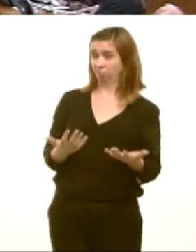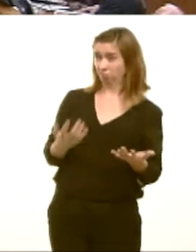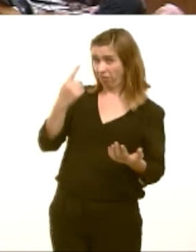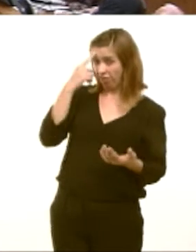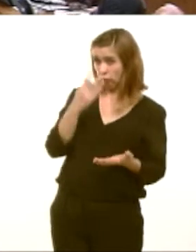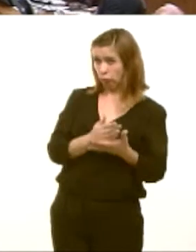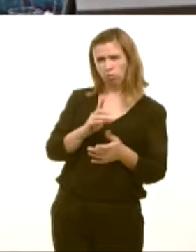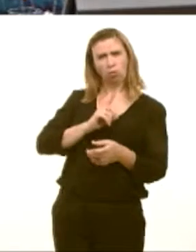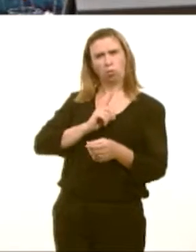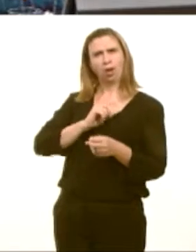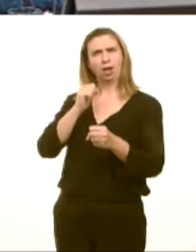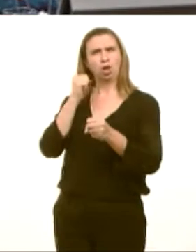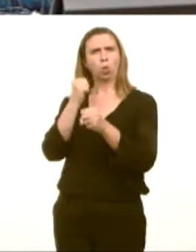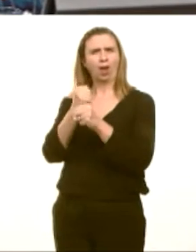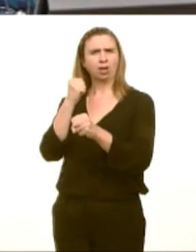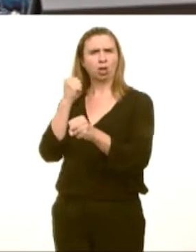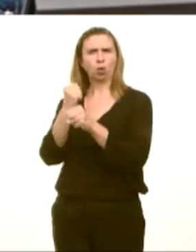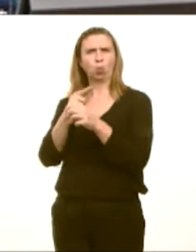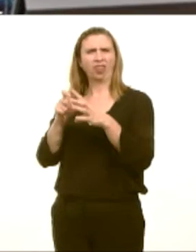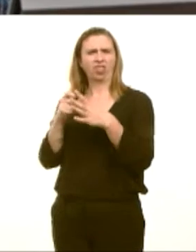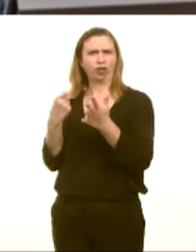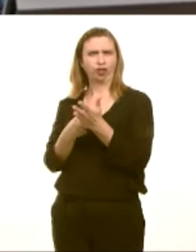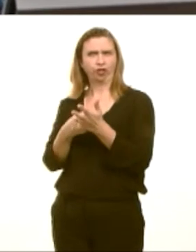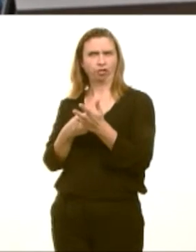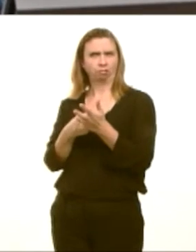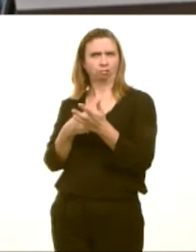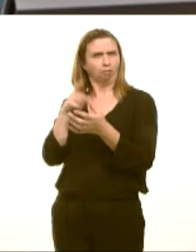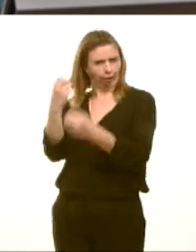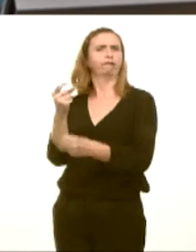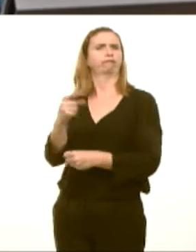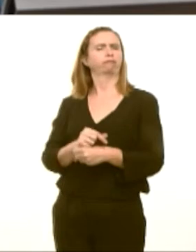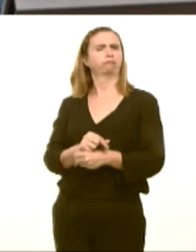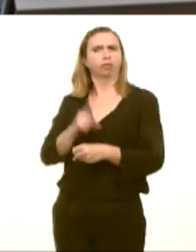Byddem ni mewn sefyllfa lle byddai pentrefi gwledig heb unrhyw fand eang o gwbl.